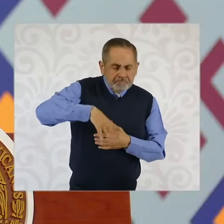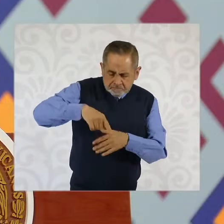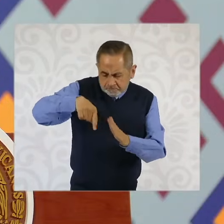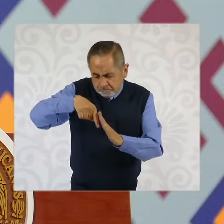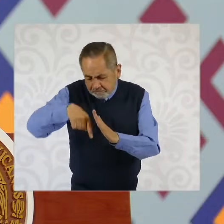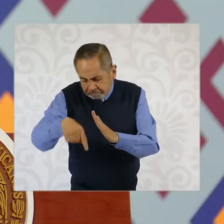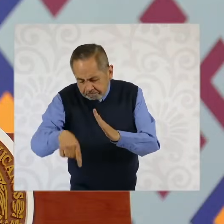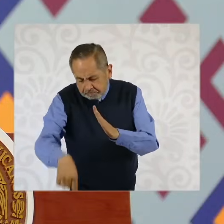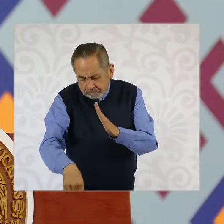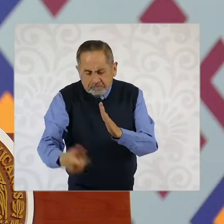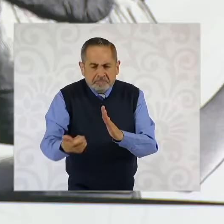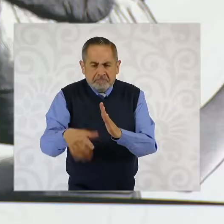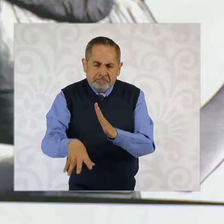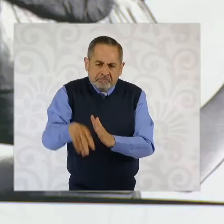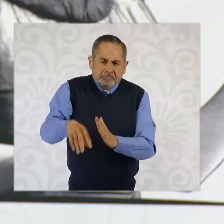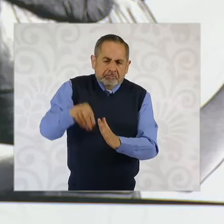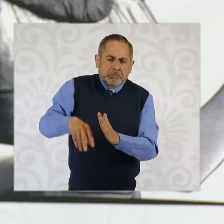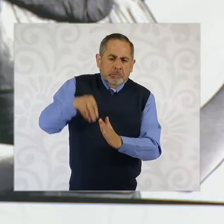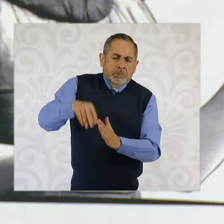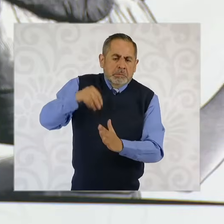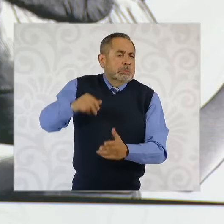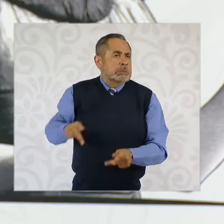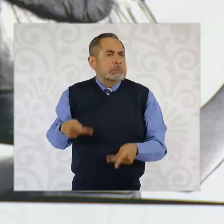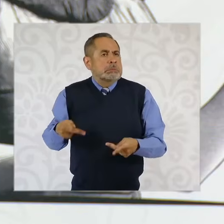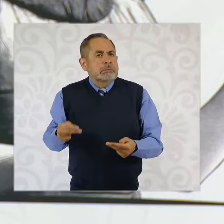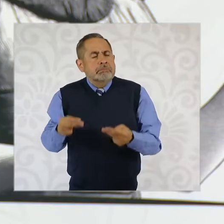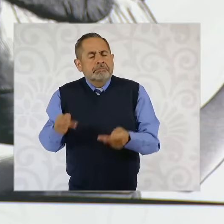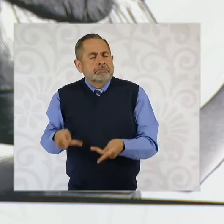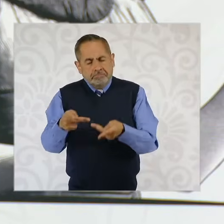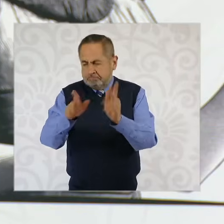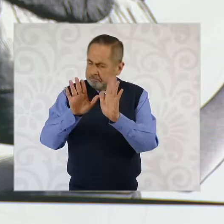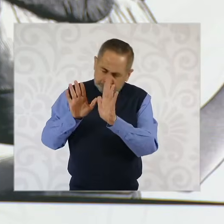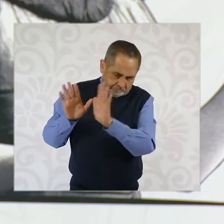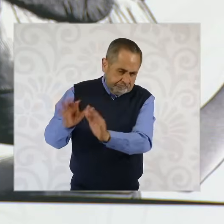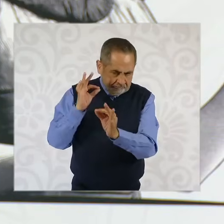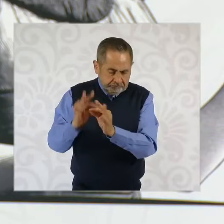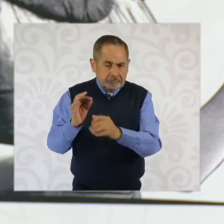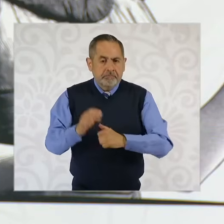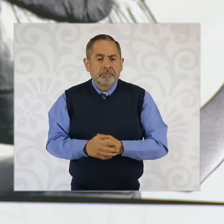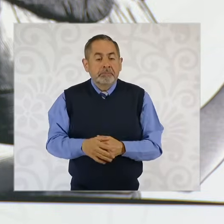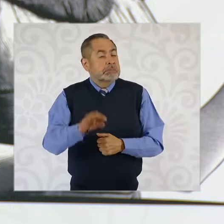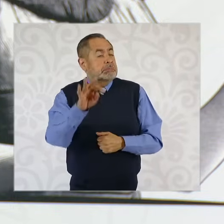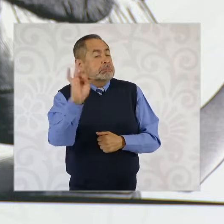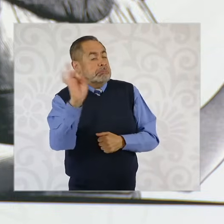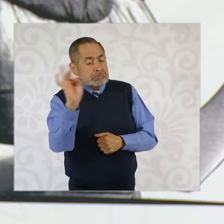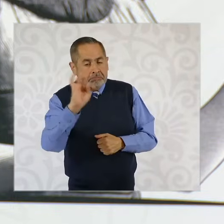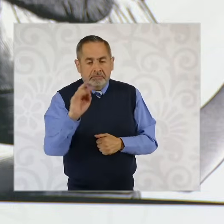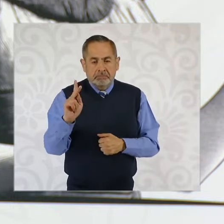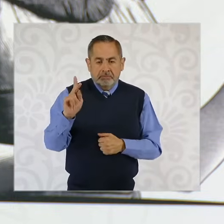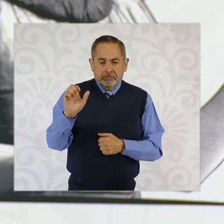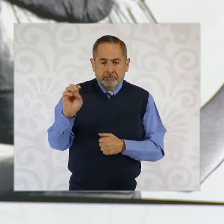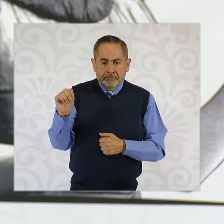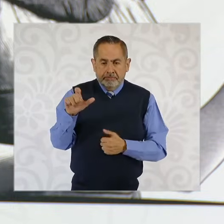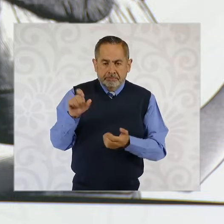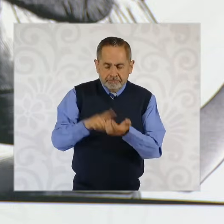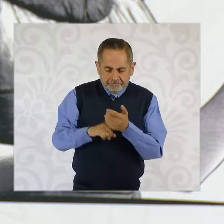de exploración de explotación de petróleo si en algún momento Pemex dice yo quiero asociarme con